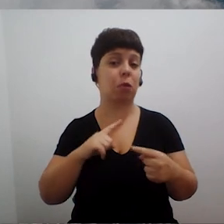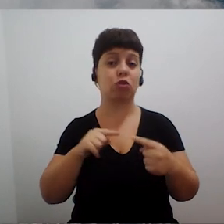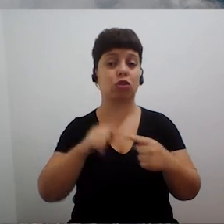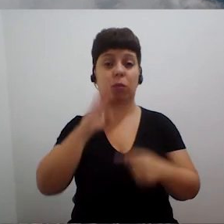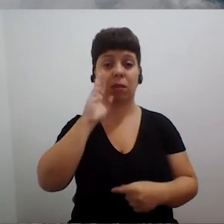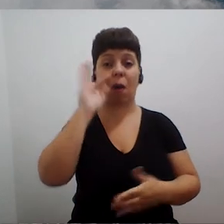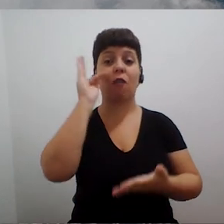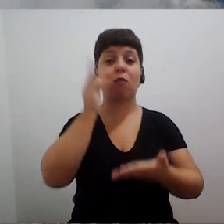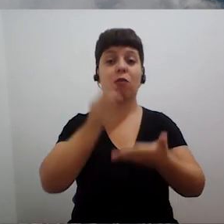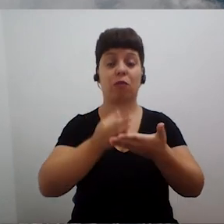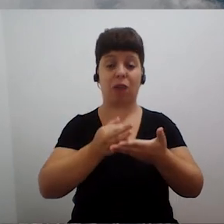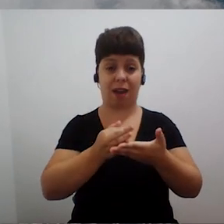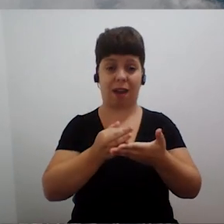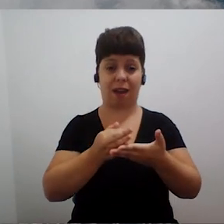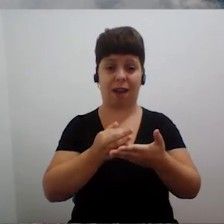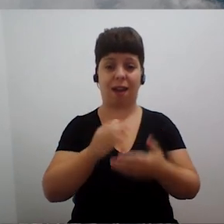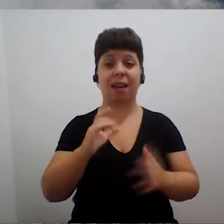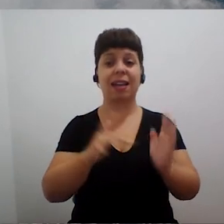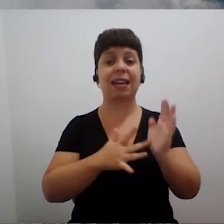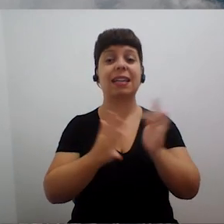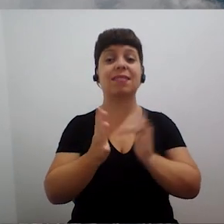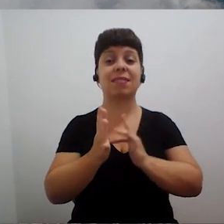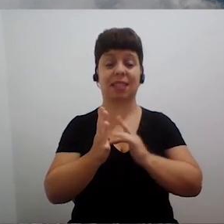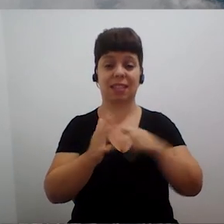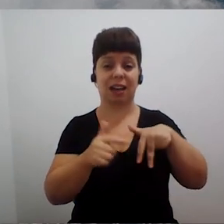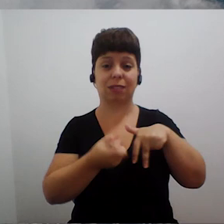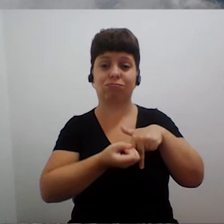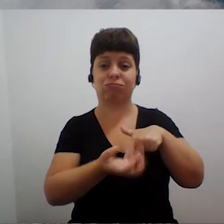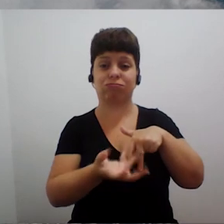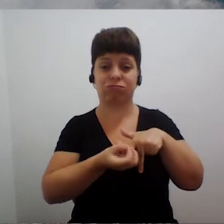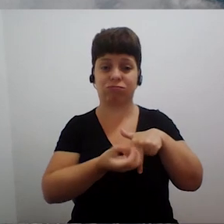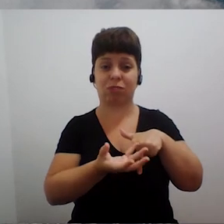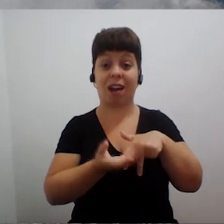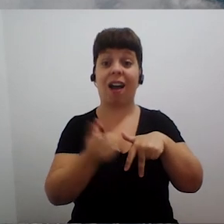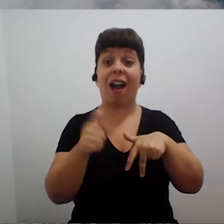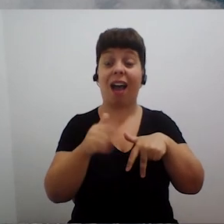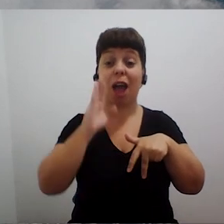as igrejas professam, o Cristo que pregam, serve mais para unir ou para dividir as igrejas?